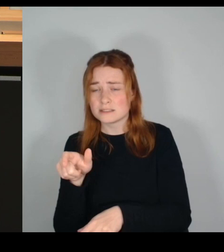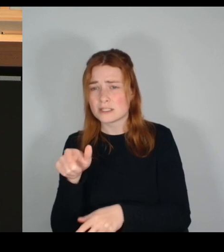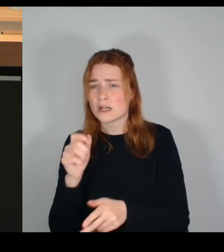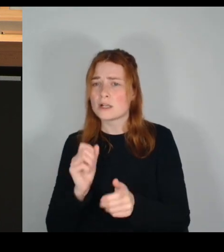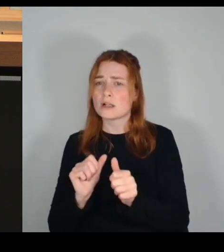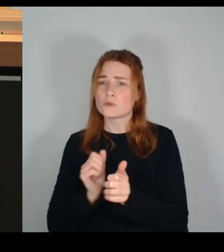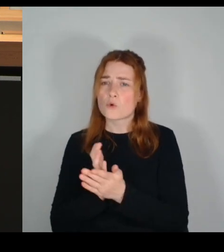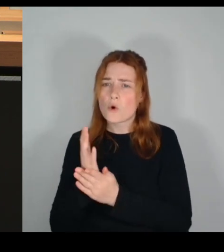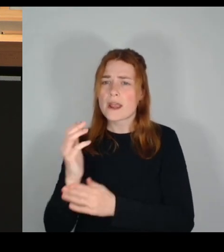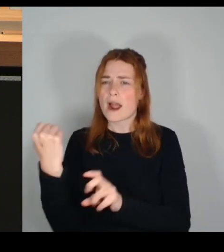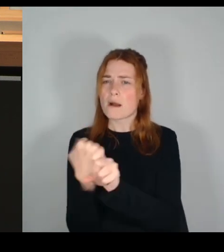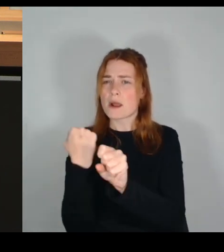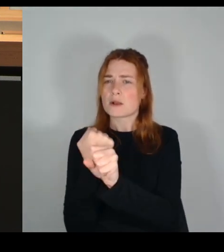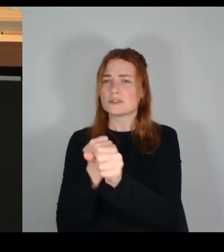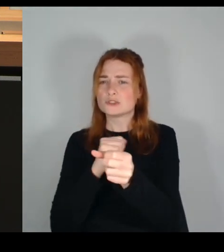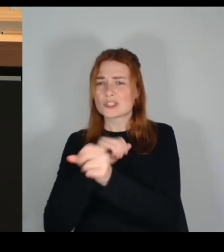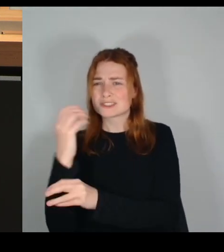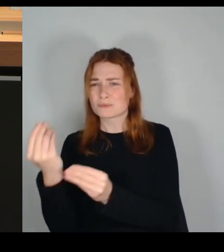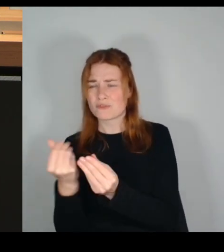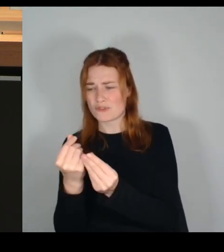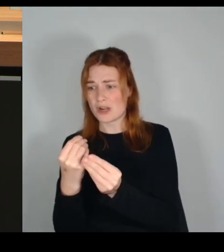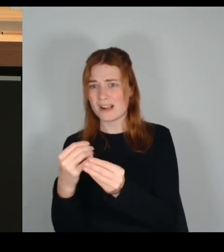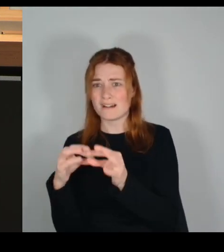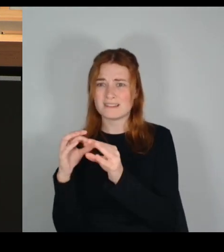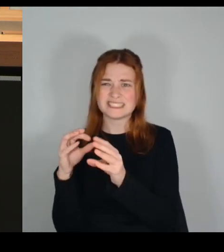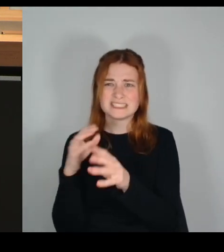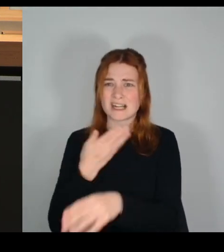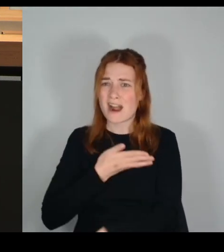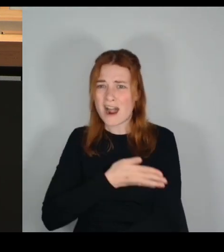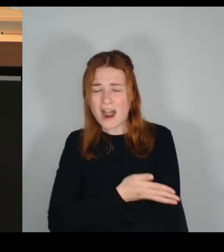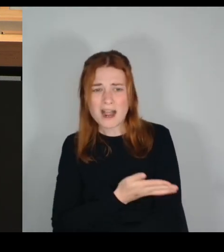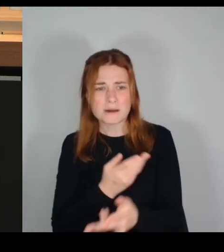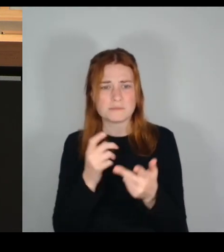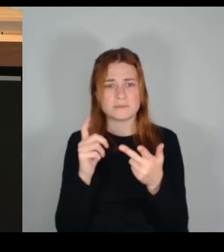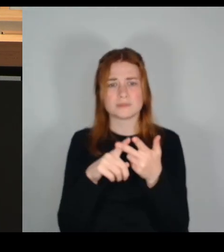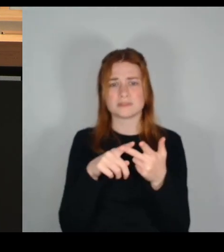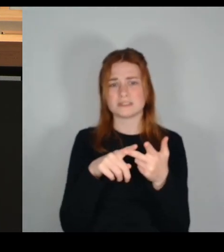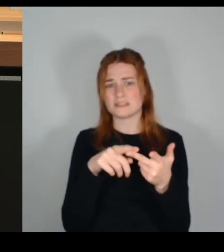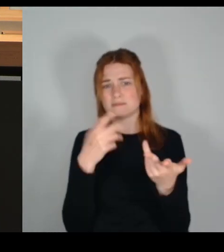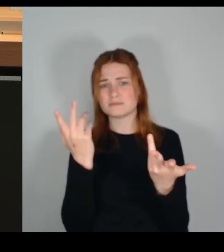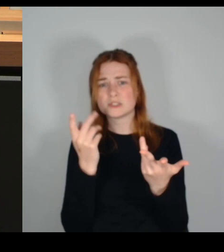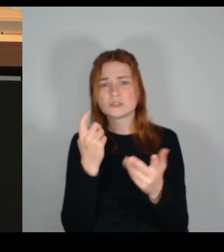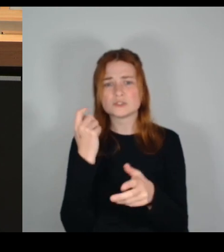auf die Stirn treibt. Damit dürfen wir uns nicht abfinden. Aber wer arm ist der kann in unserem